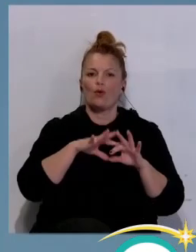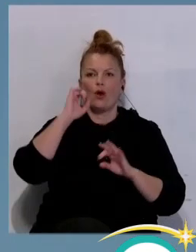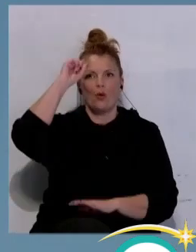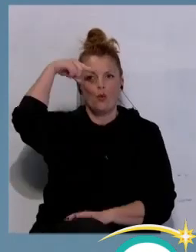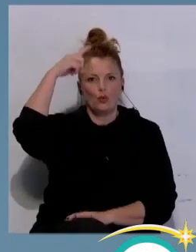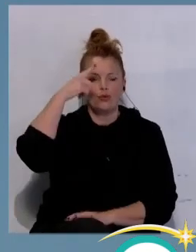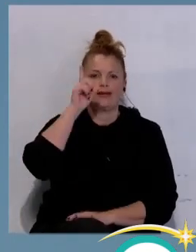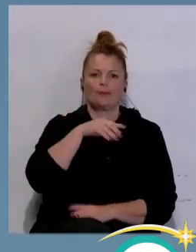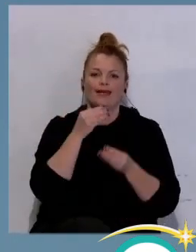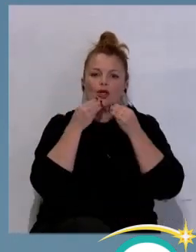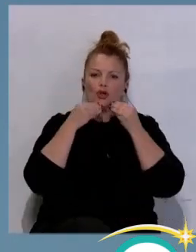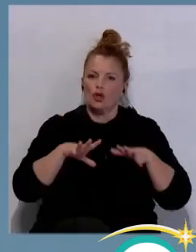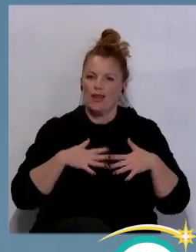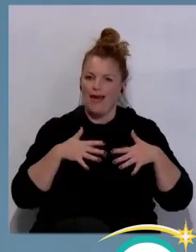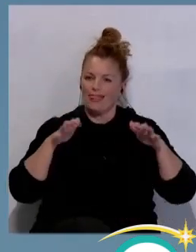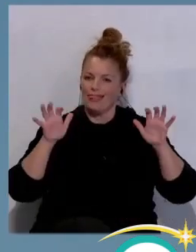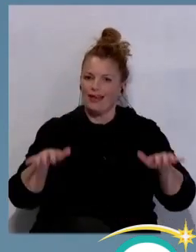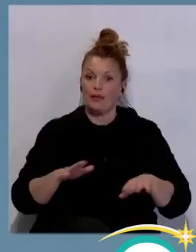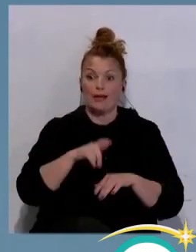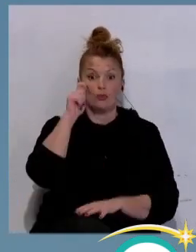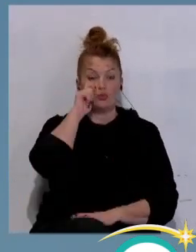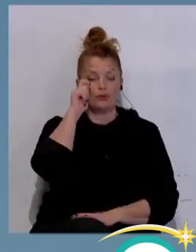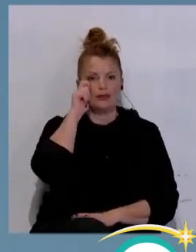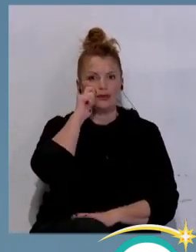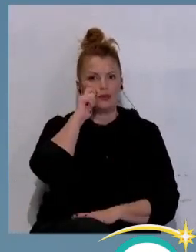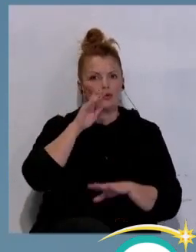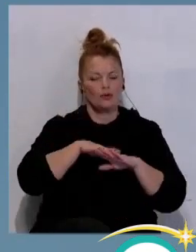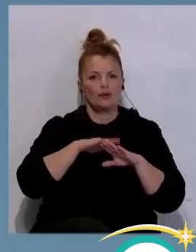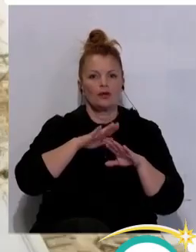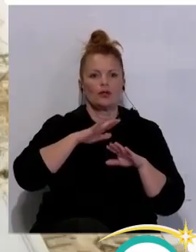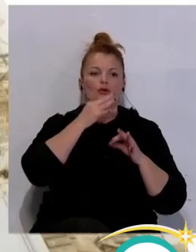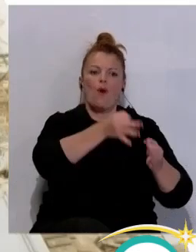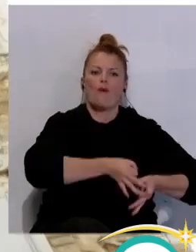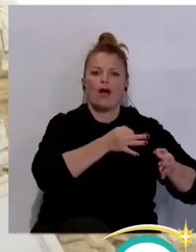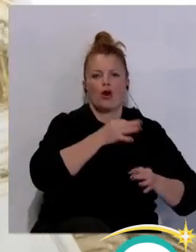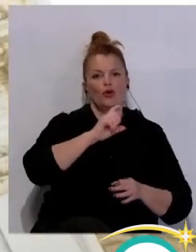y la historia de Cádiz para que el turismo vaya más allá del sol y la playa para el seguimiento